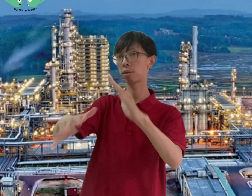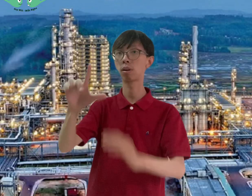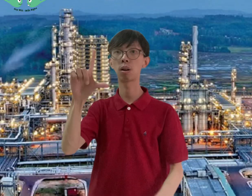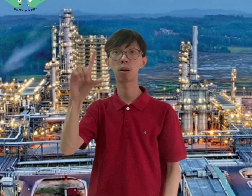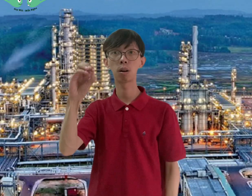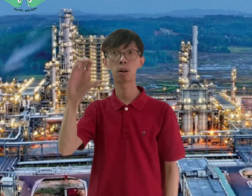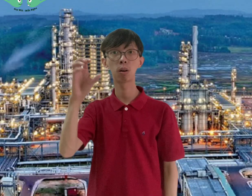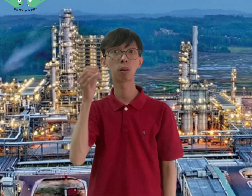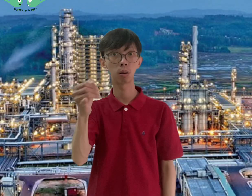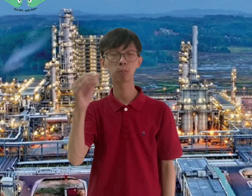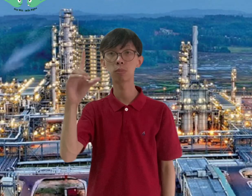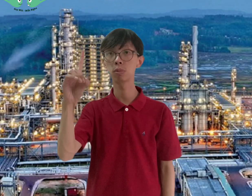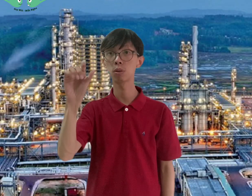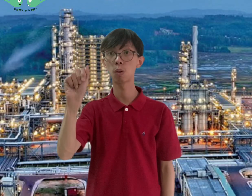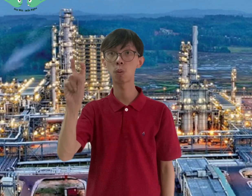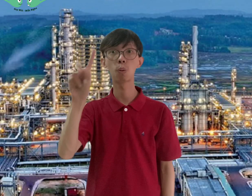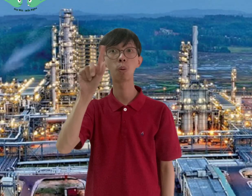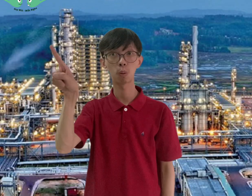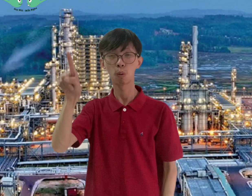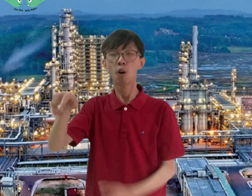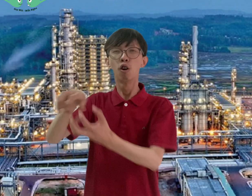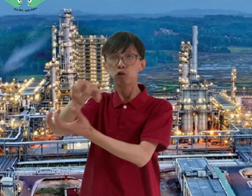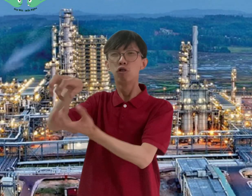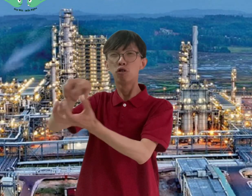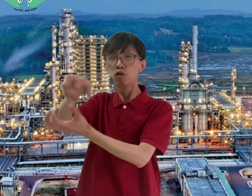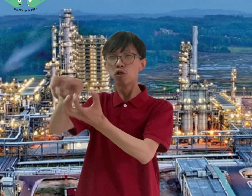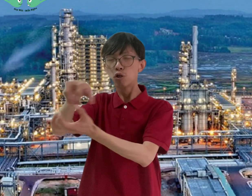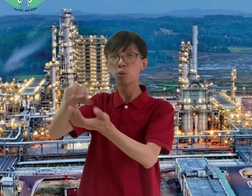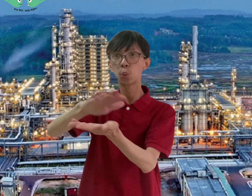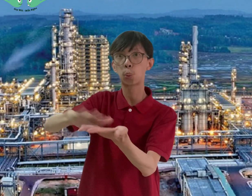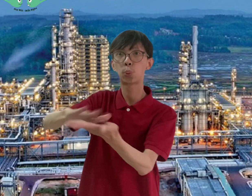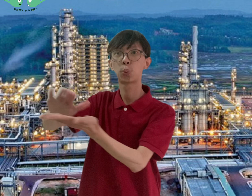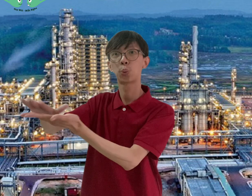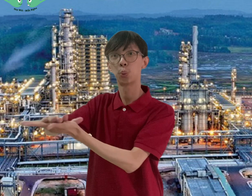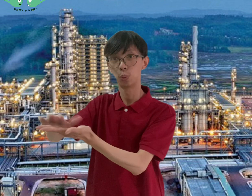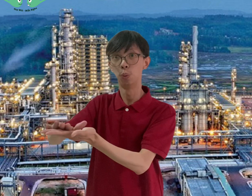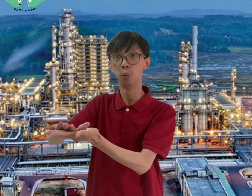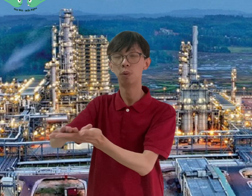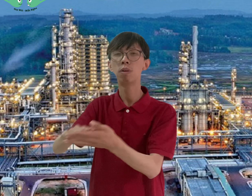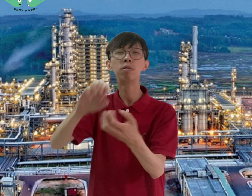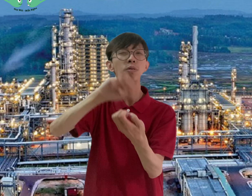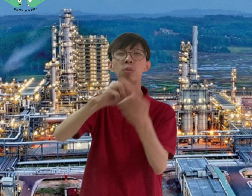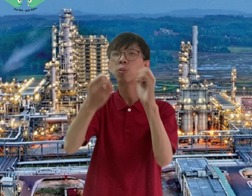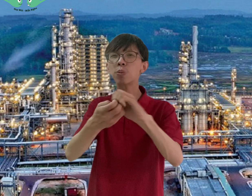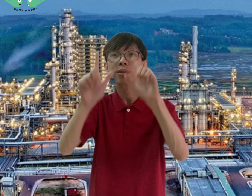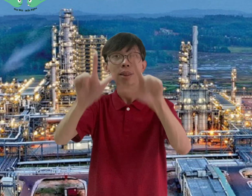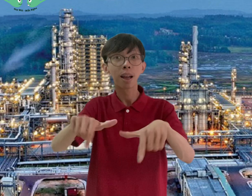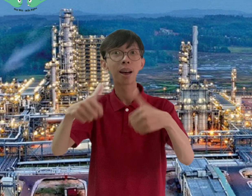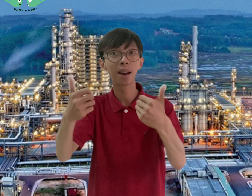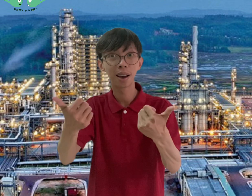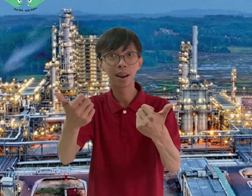Nhà máy lọc đầu xử lý và chế tạo